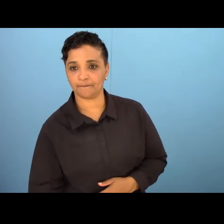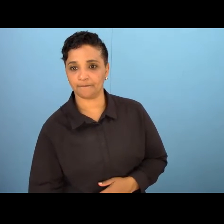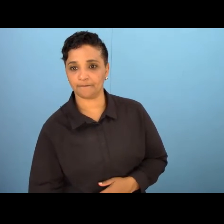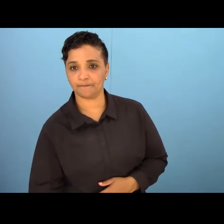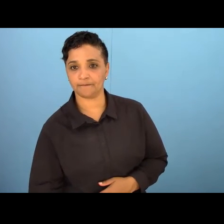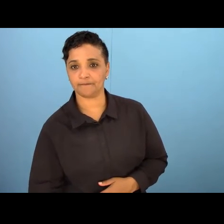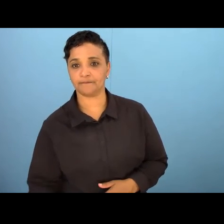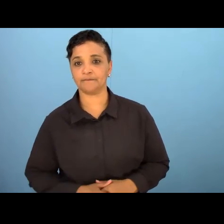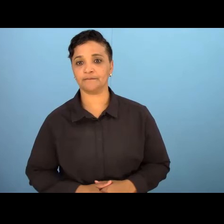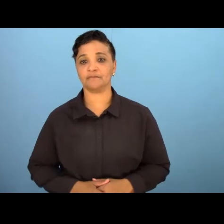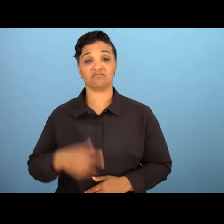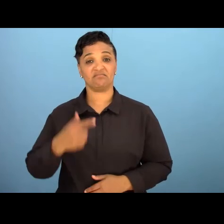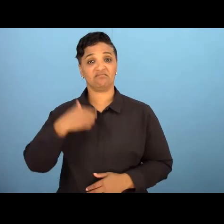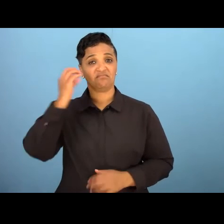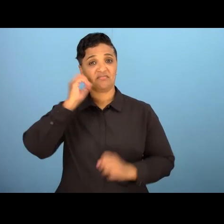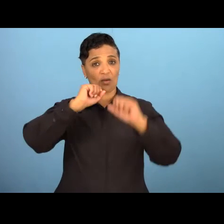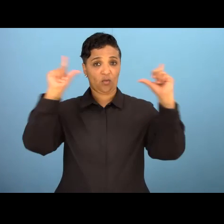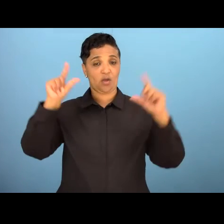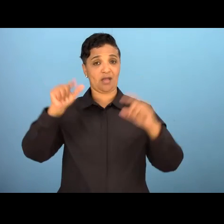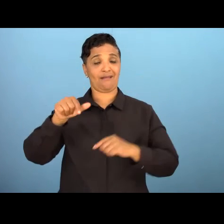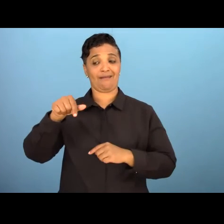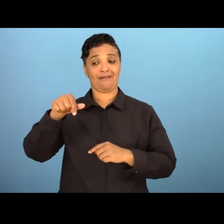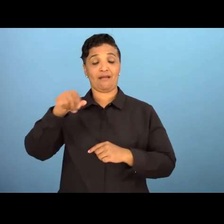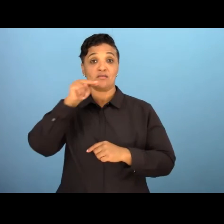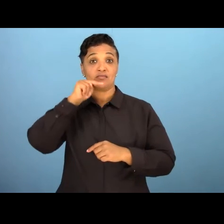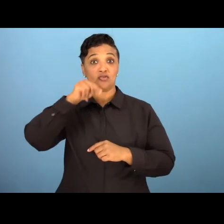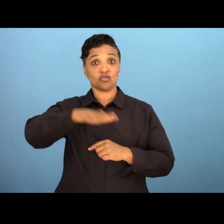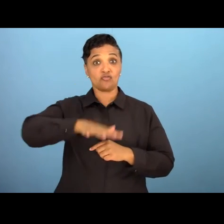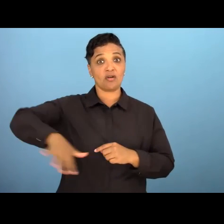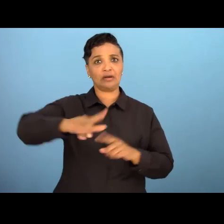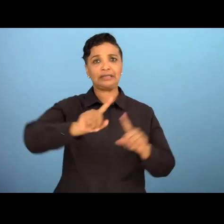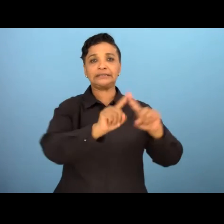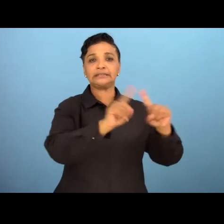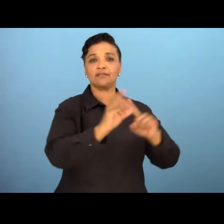Solo leeré un comentario aquí que escribió una persona, soy consciente de que Nigeria durante